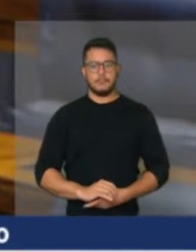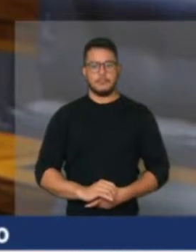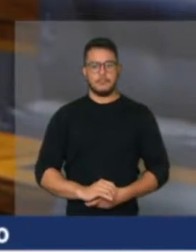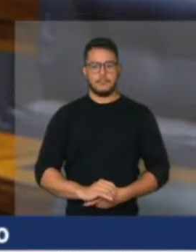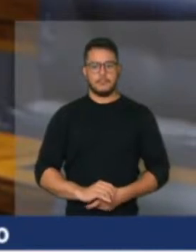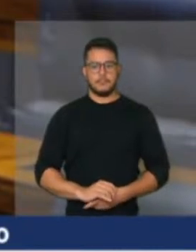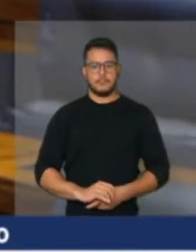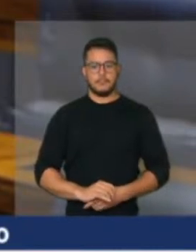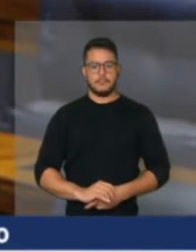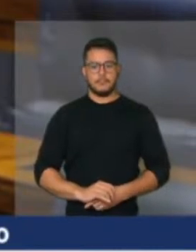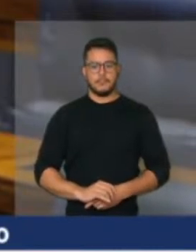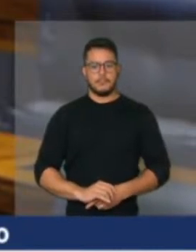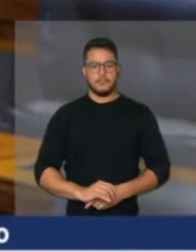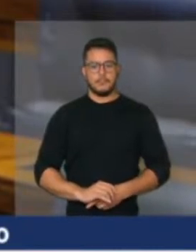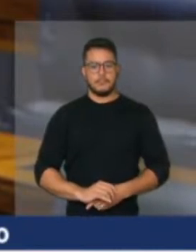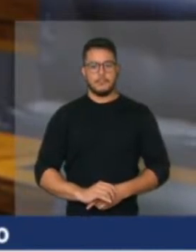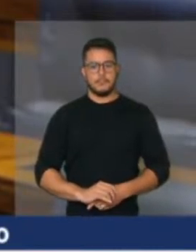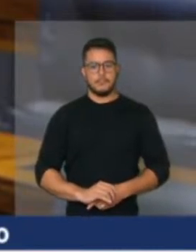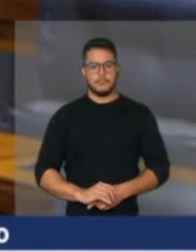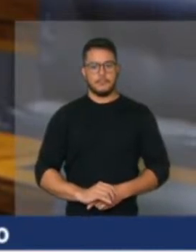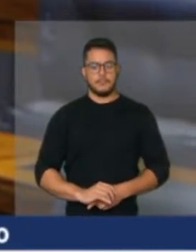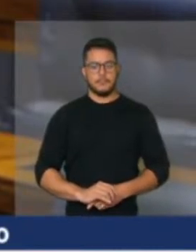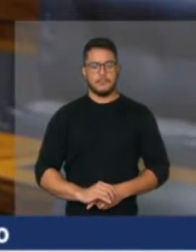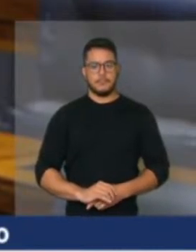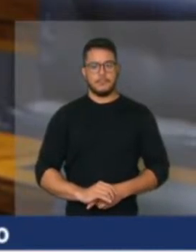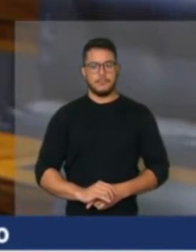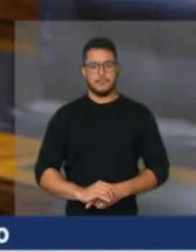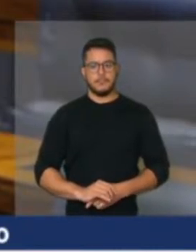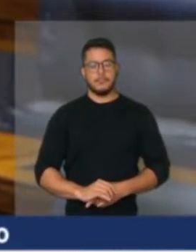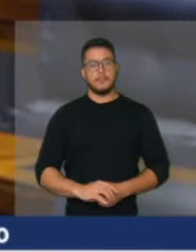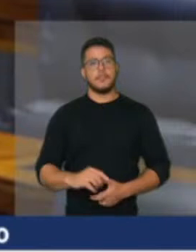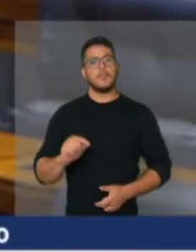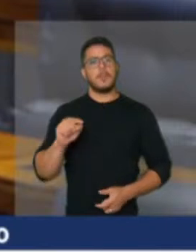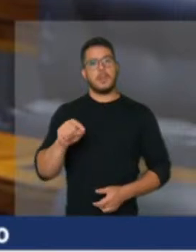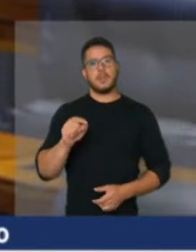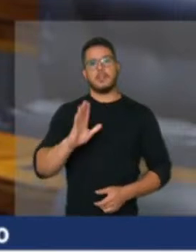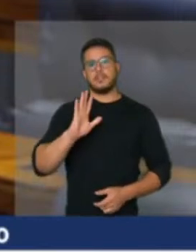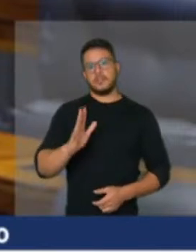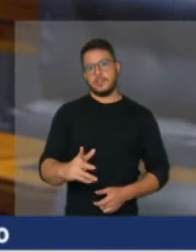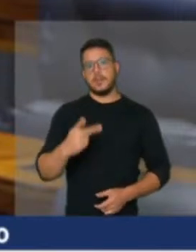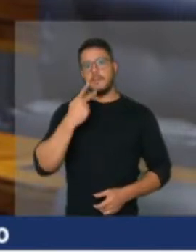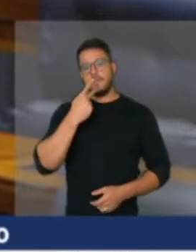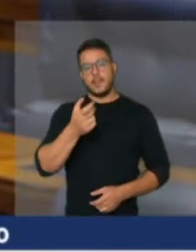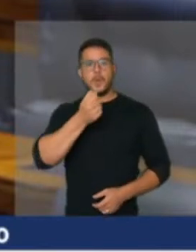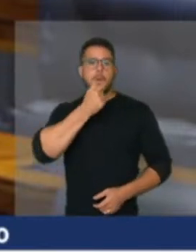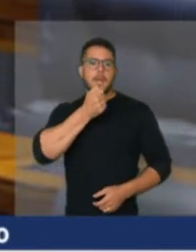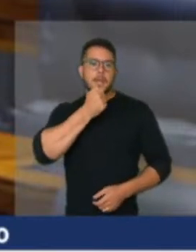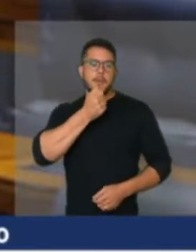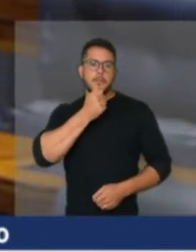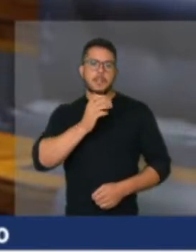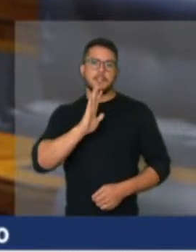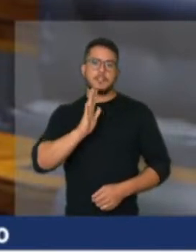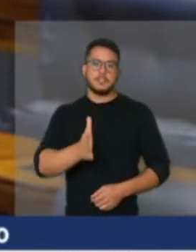NÃO AUMENTOU A EMPRESA, QUE NÃO TEM, NENHUMA RELAÇÃO COM SUA ATIVIDADE DE MINISTROS DE ESTADOS, DA ECONOMIA, MAS É JUSTO, QUE TODA PESSOA